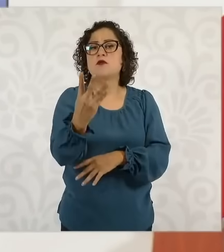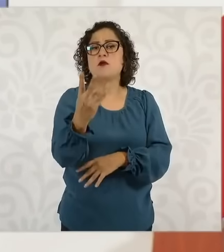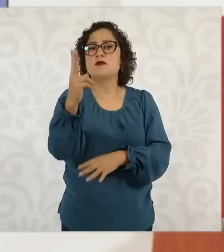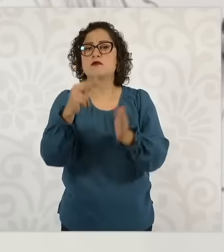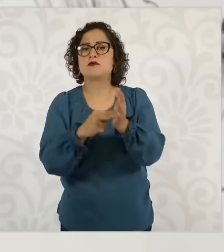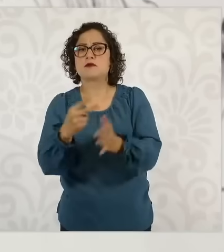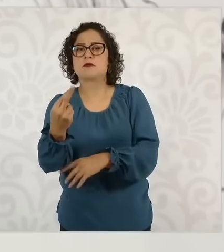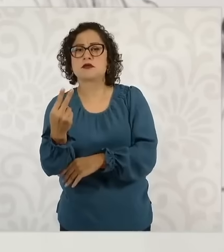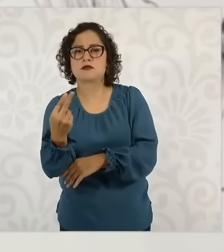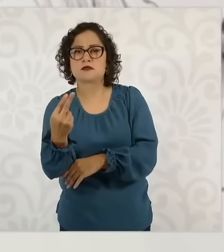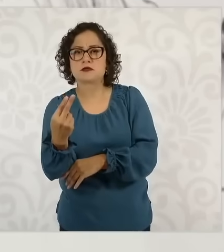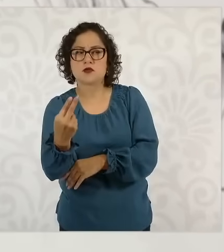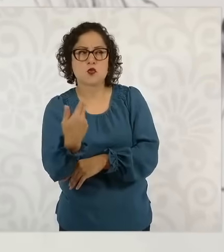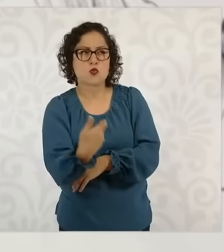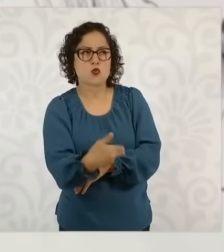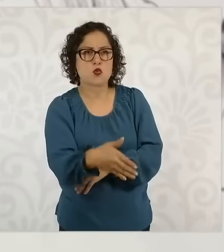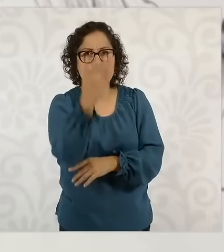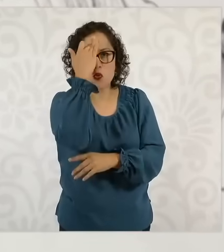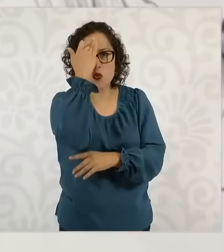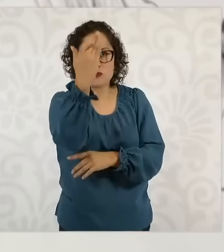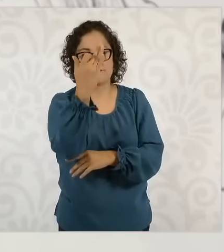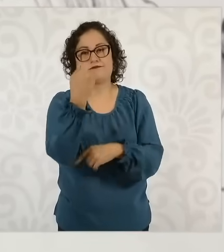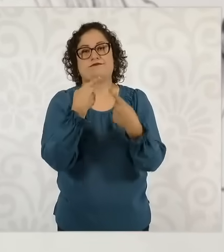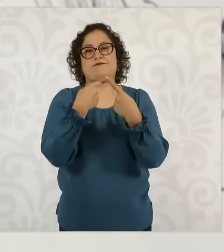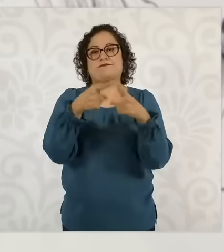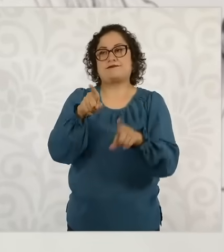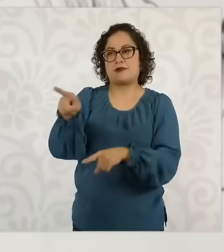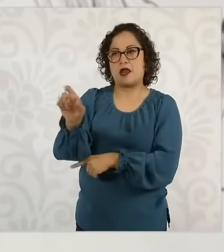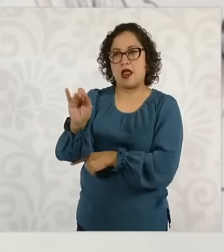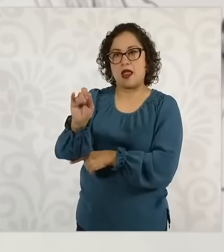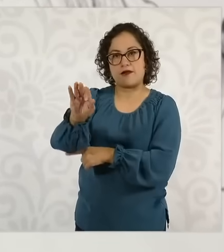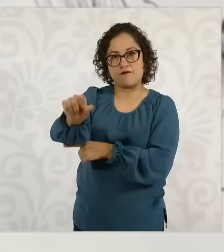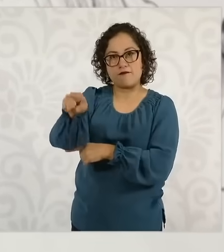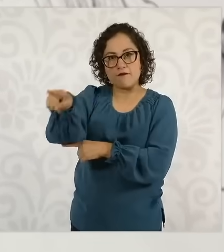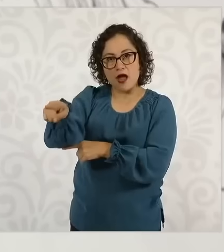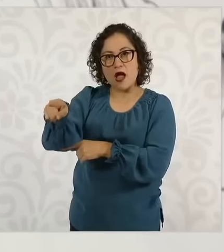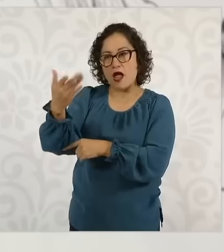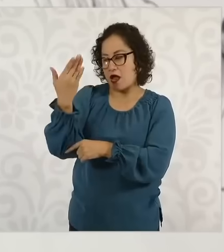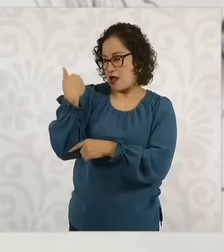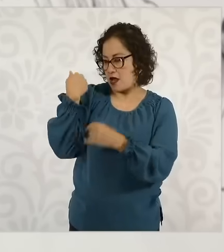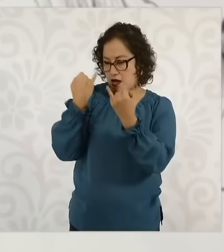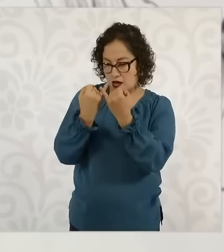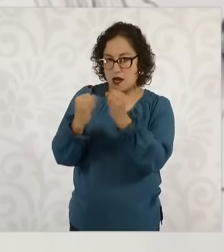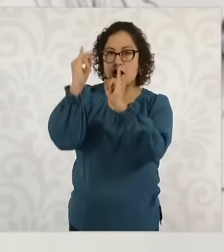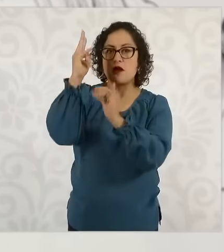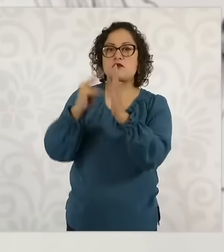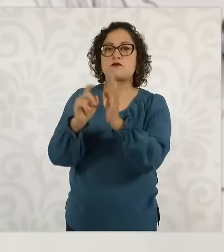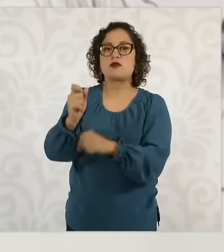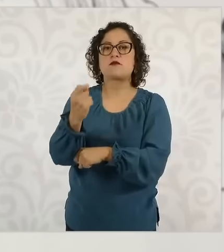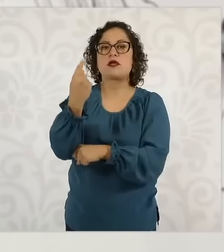Cambio, en el caso de Santa Lucía, en el 2021 se inaugura y se ahorran 300,000 millones de pesos